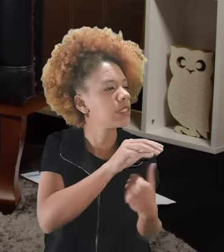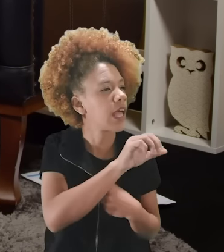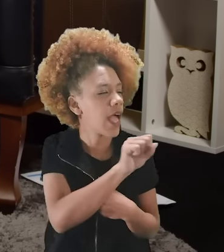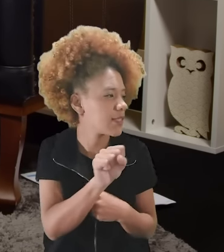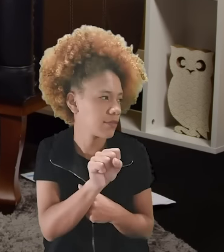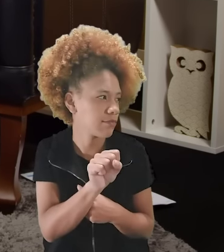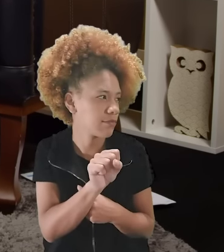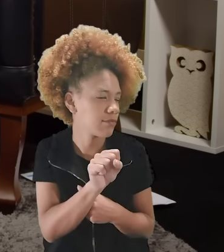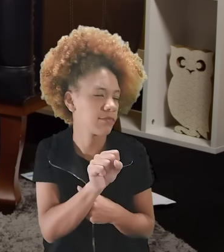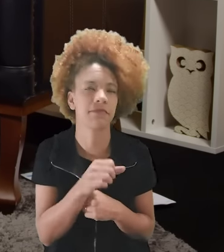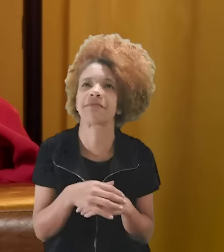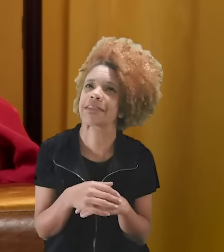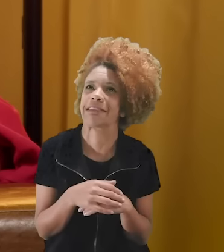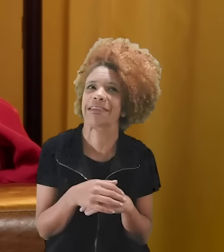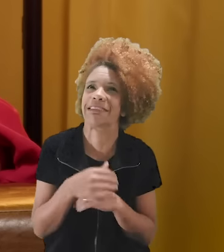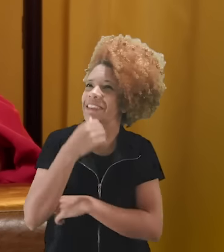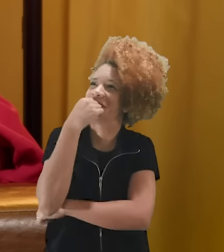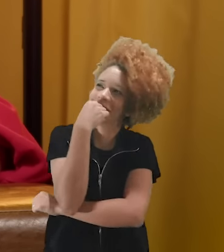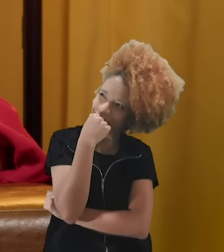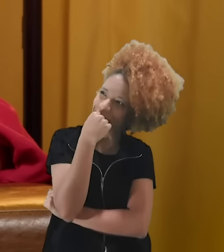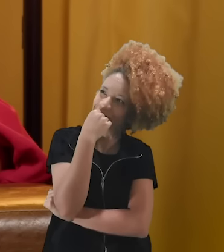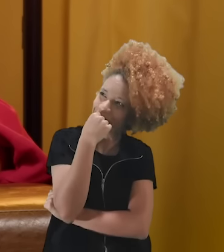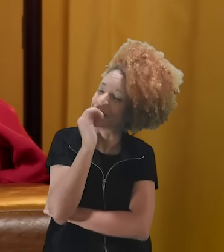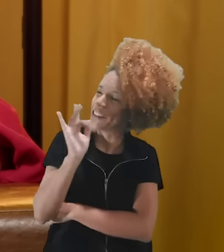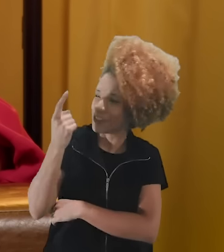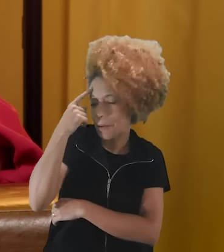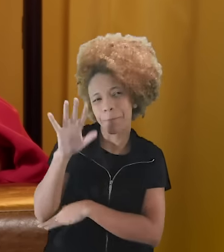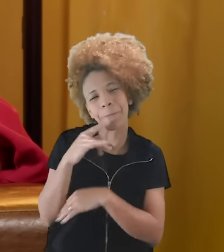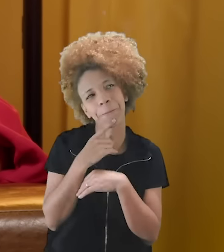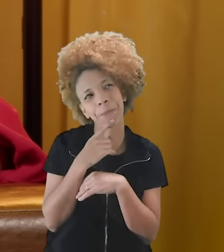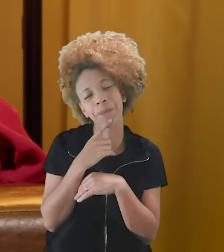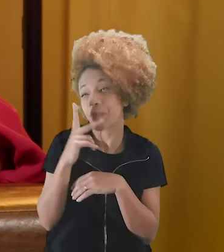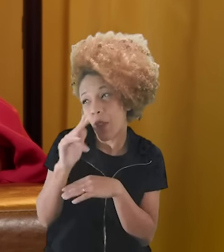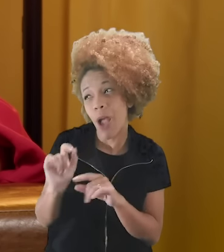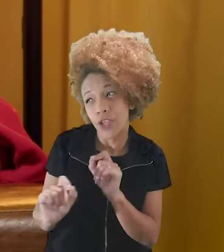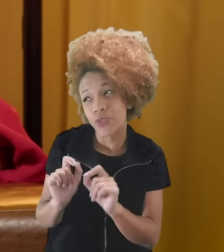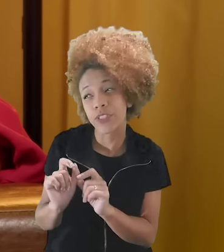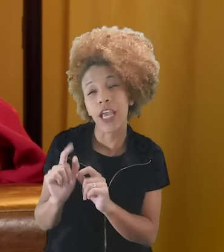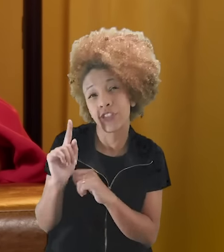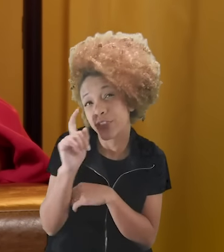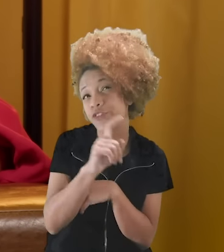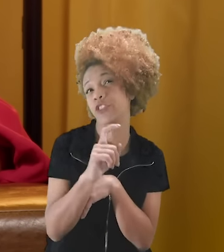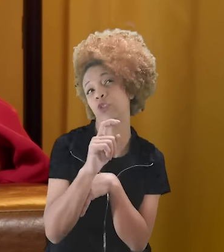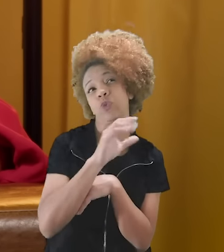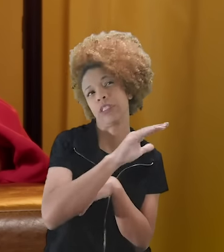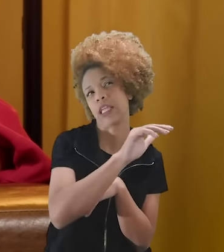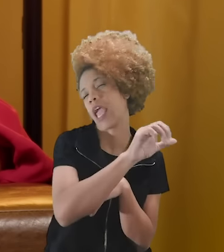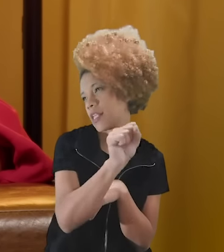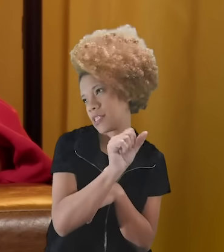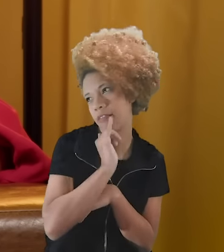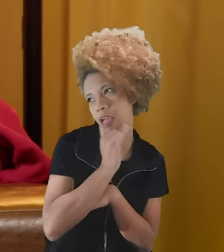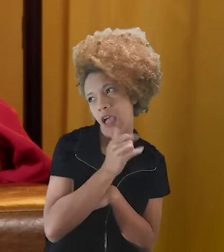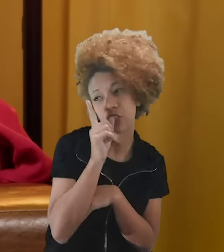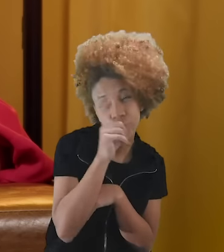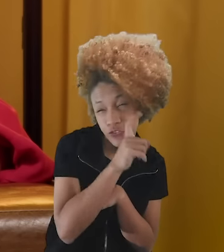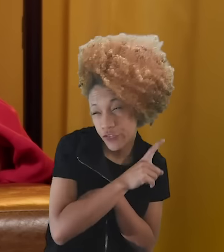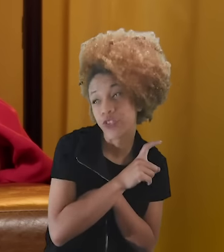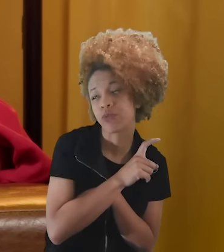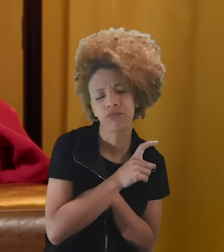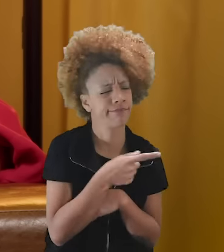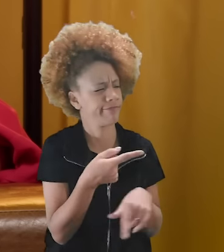CS Caraca Deixa eu pensar Olha eu acho que é mais difícil narrar um CS por incrível que pareça por